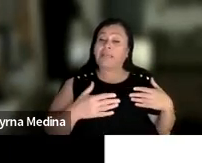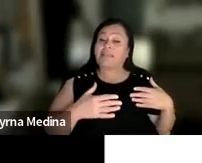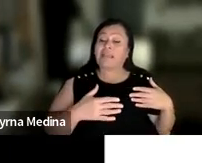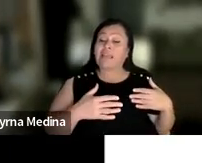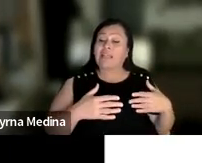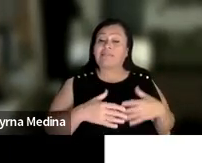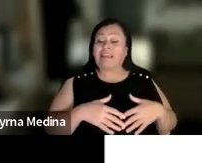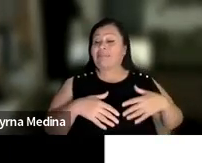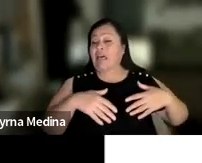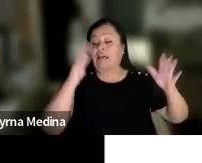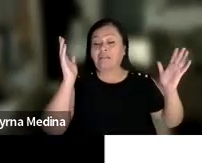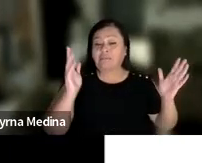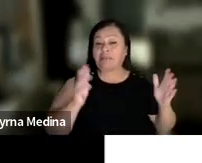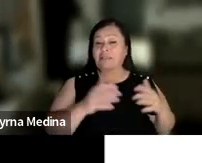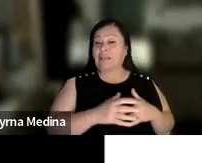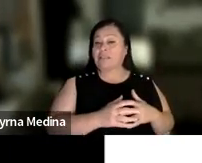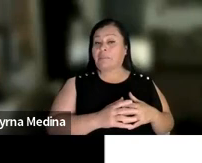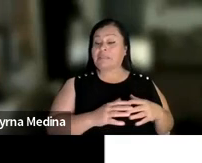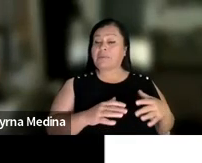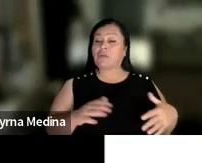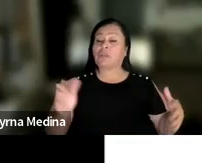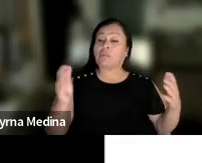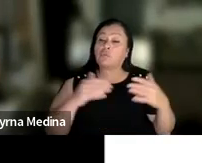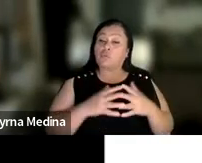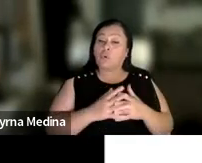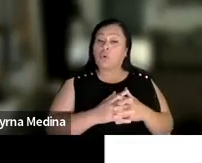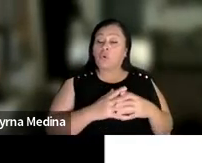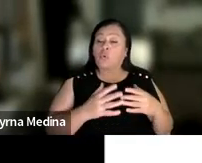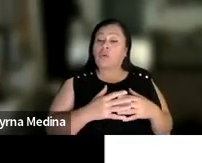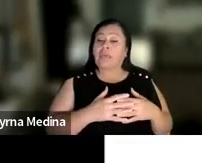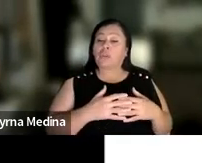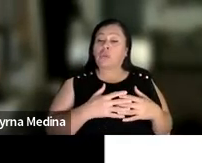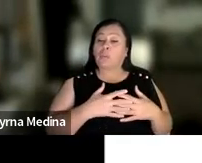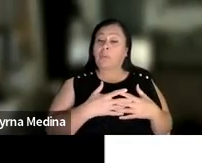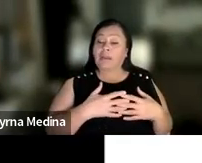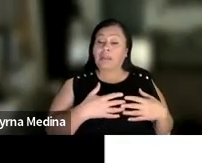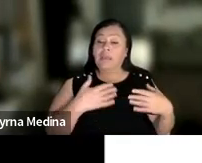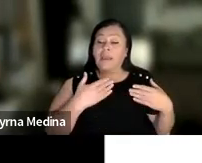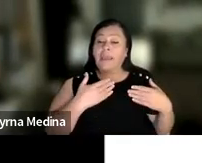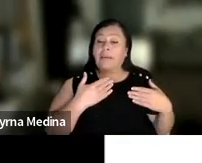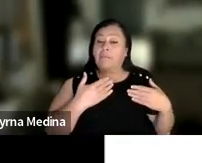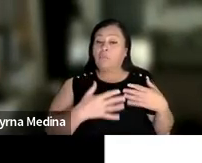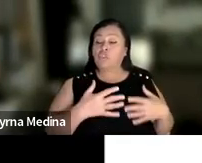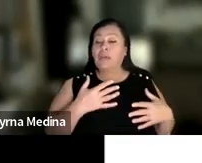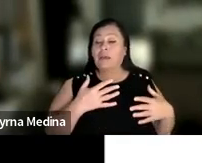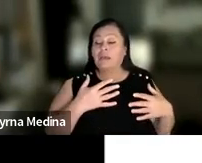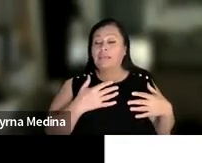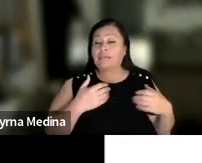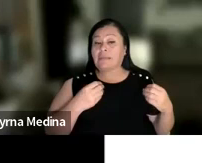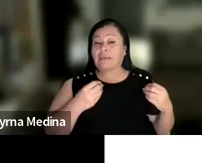los pies, para sentirse estabilizados, ¿verdad? Entonces, todas esas cosas que 1 probablemente da pasa desapercibido.